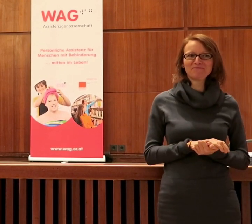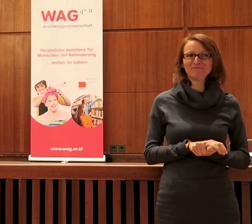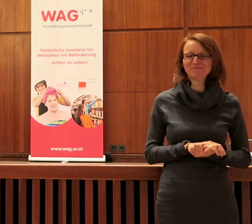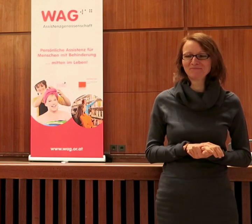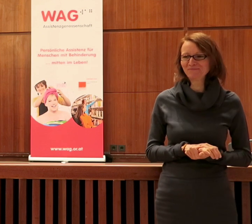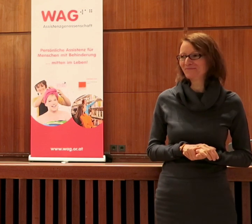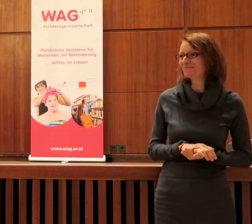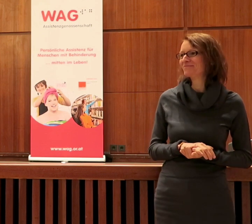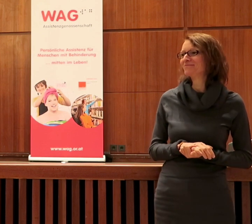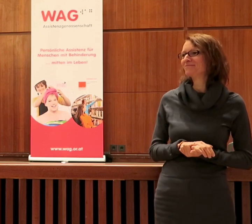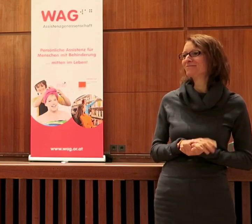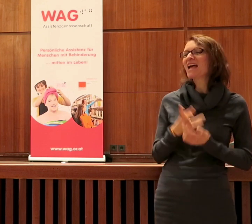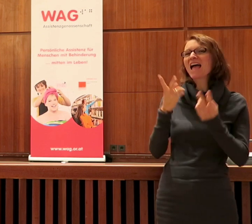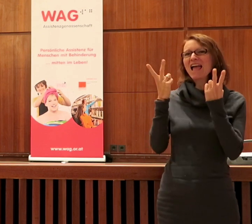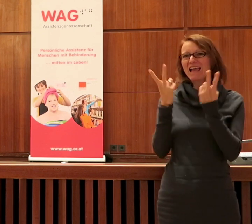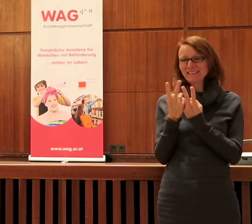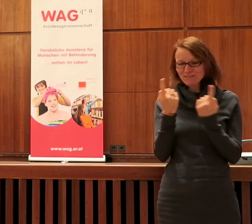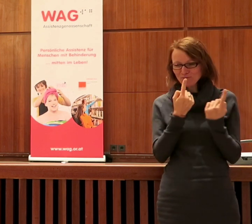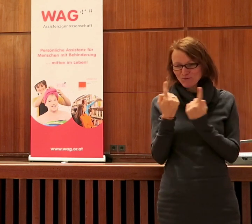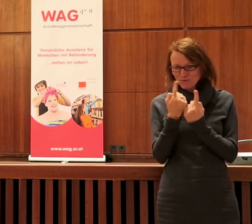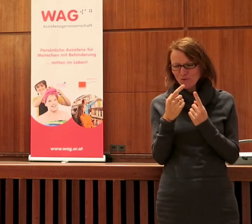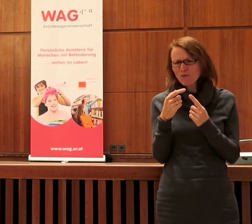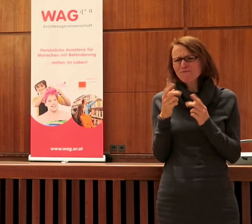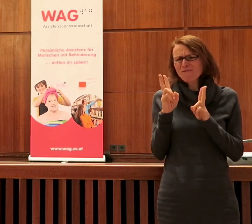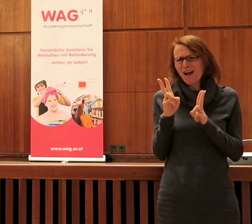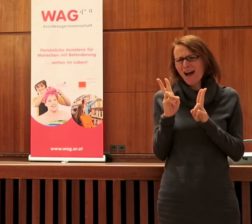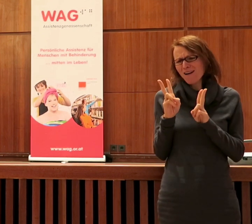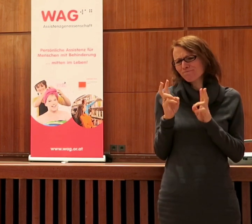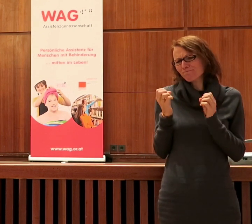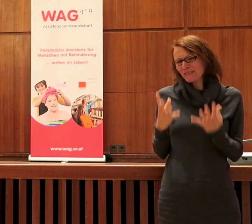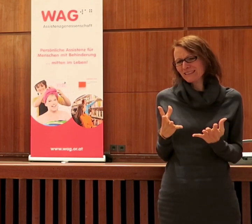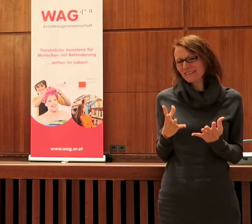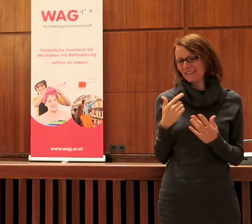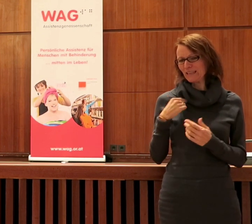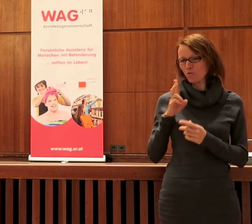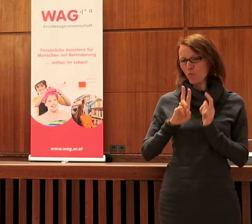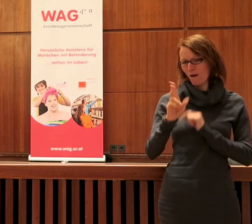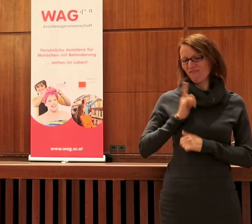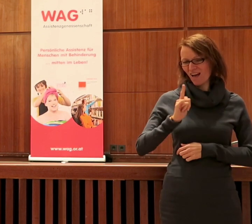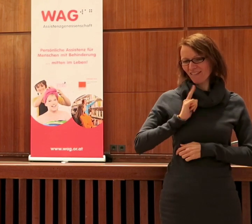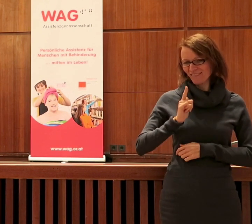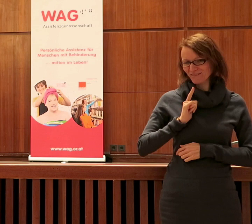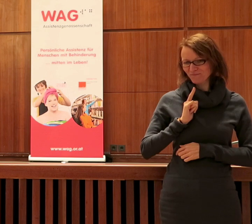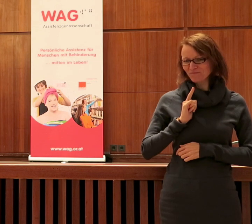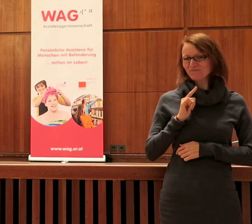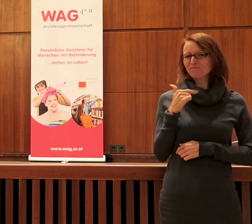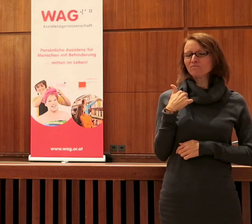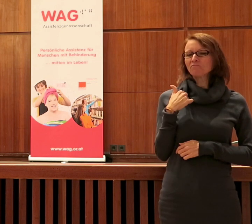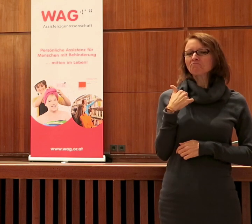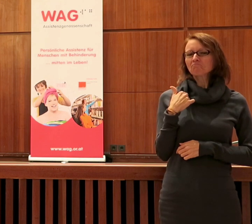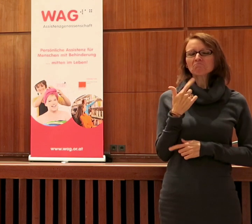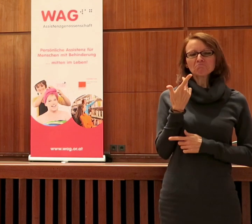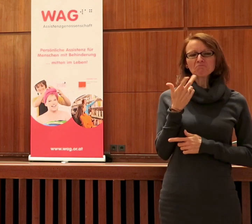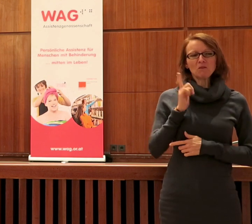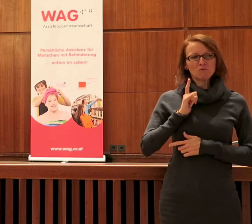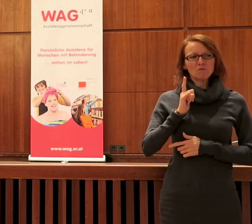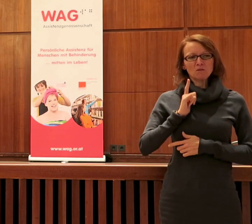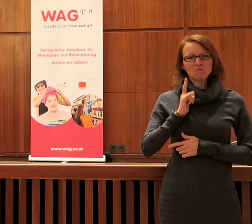Eine ähnliche Situation. Wirklich passiert. Bin ich auch vor der U-Bahn gestanden und habe auf die U-Bahn gewartet. Die U-Bahn fährt ein.